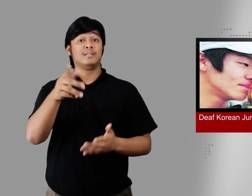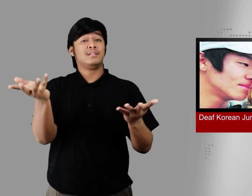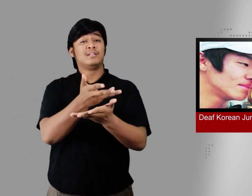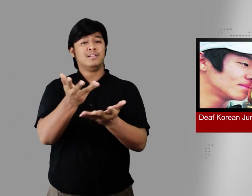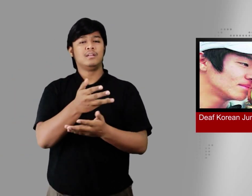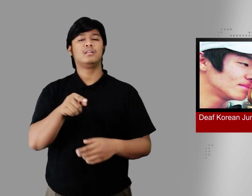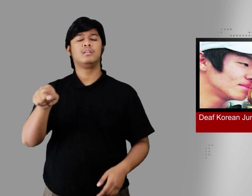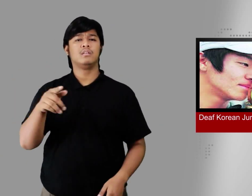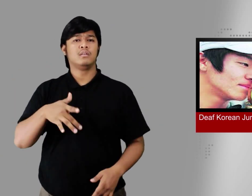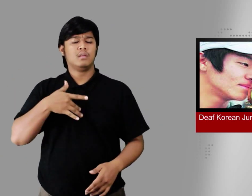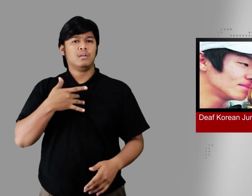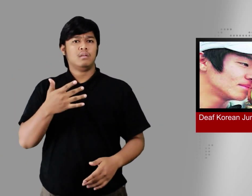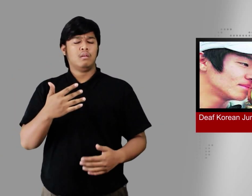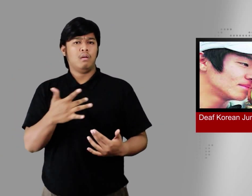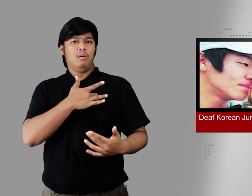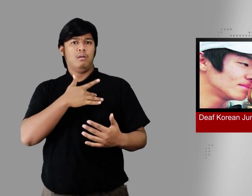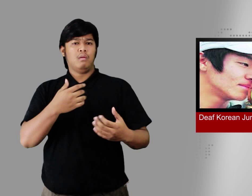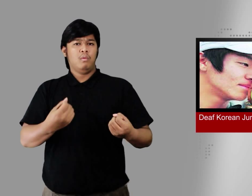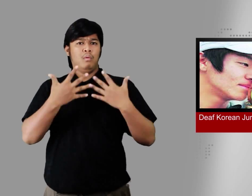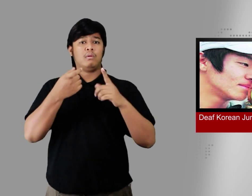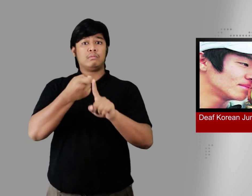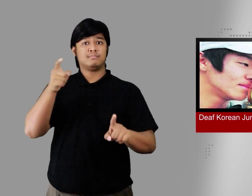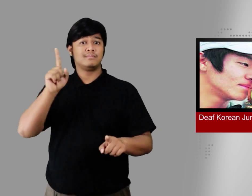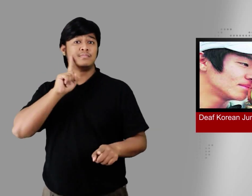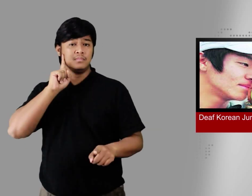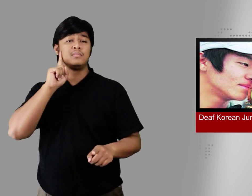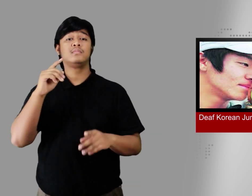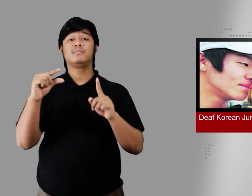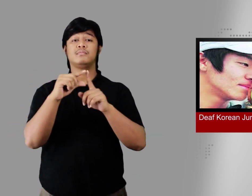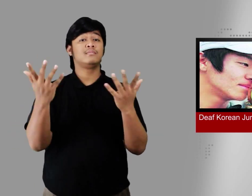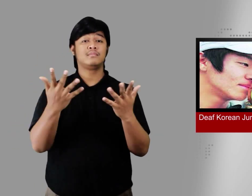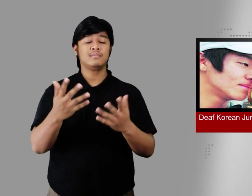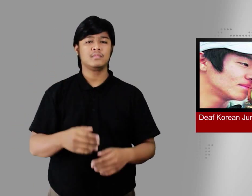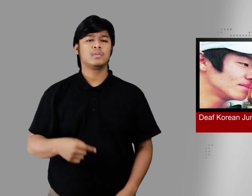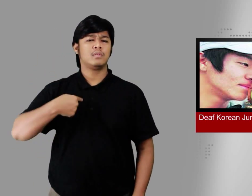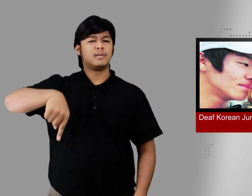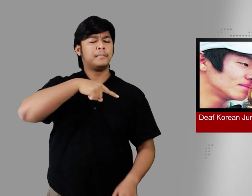Beliau telah mengeluarkan ulasan yang memberi inspirasi kepada Nadal dan Federer.